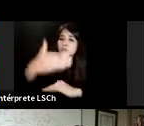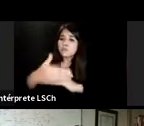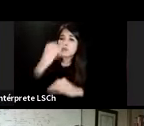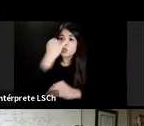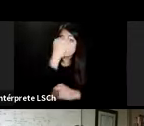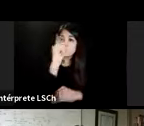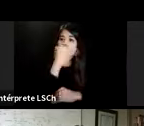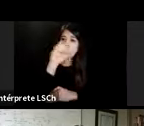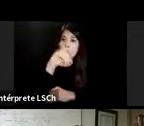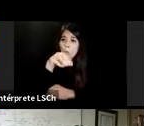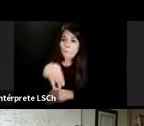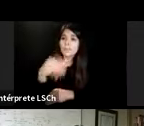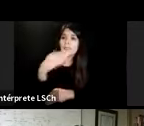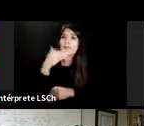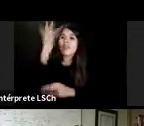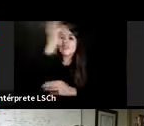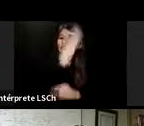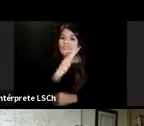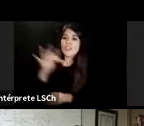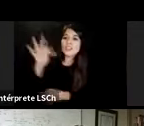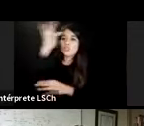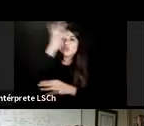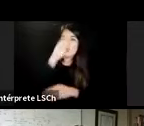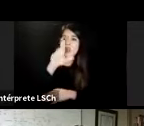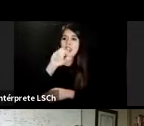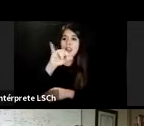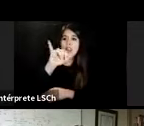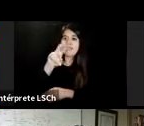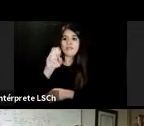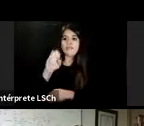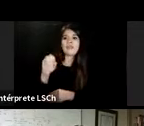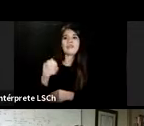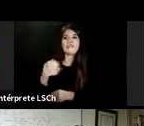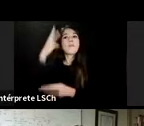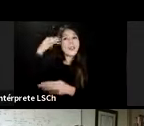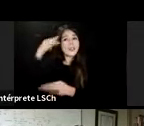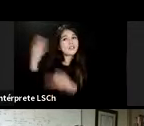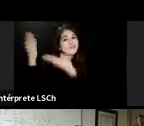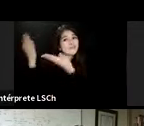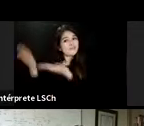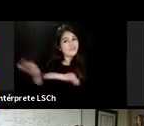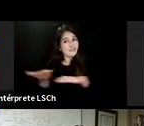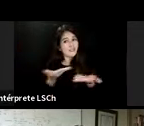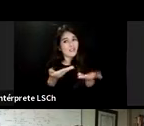María José, adelante ¡Con nosotros!